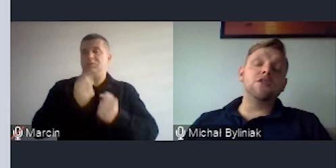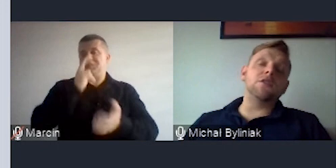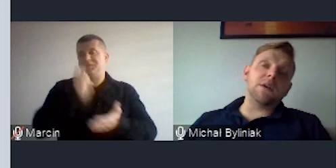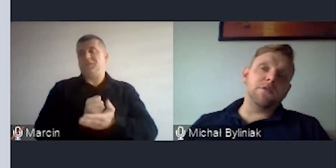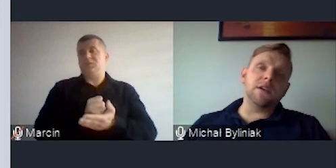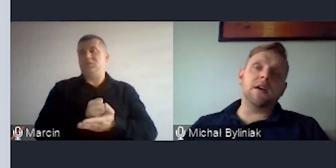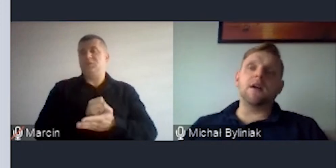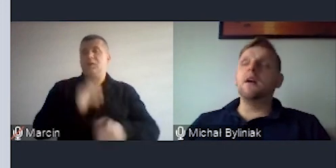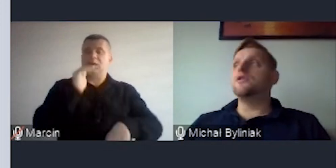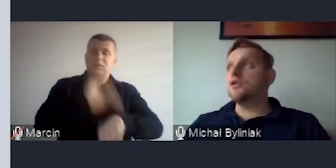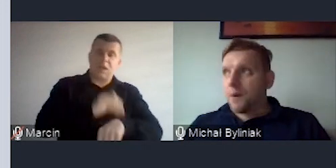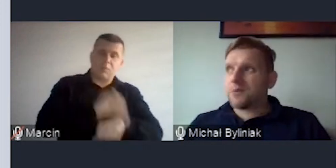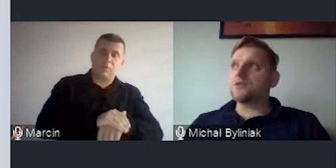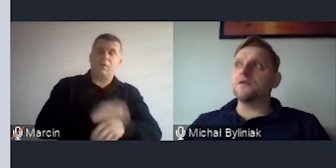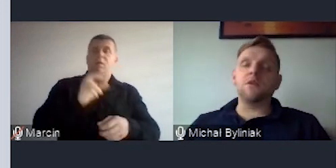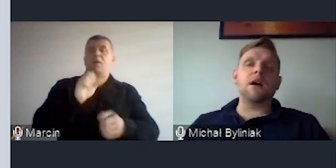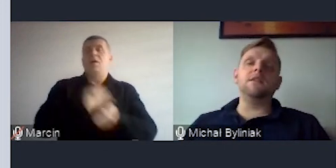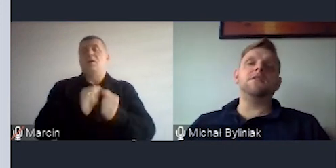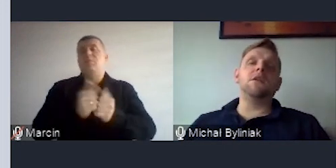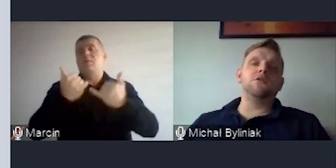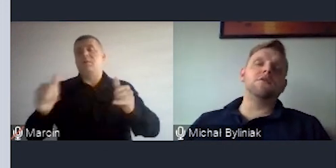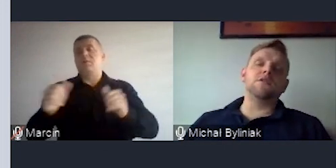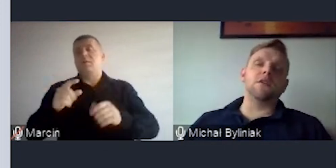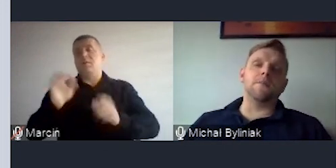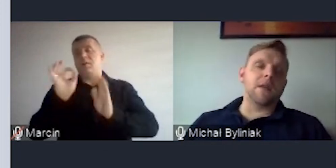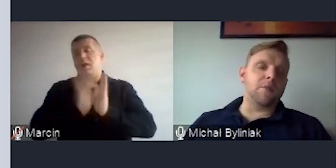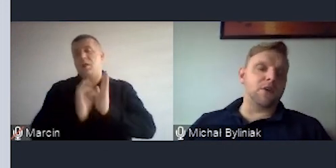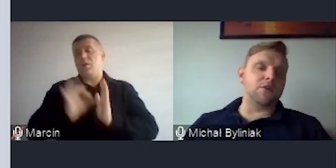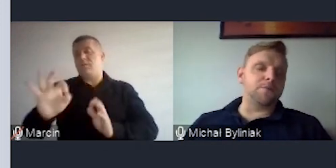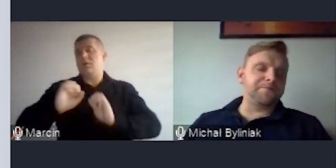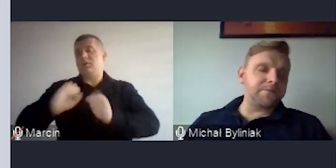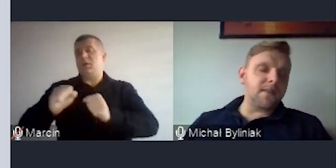Czy to w zamówieniach, czy po prostu w regularnej działalności naszego projektu.